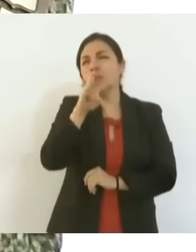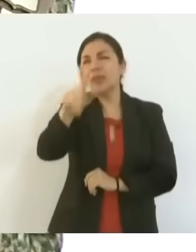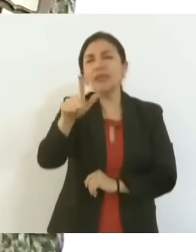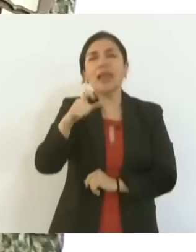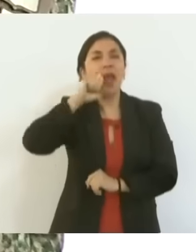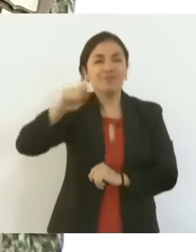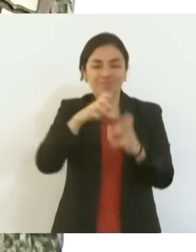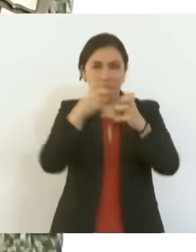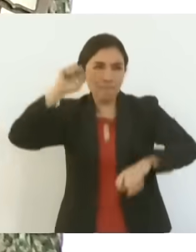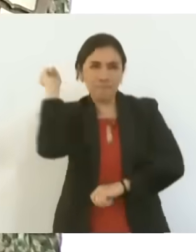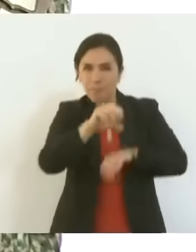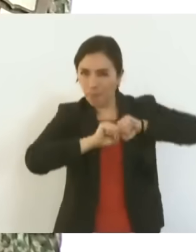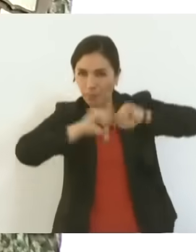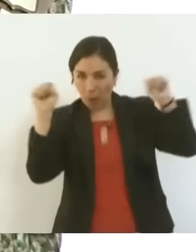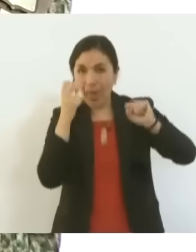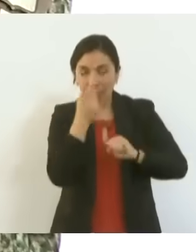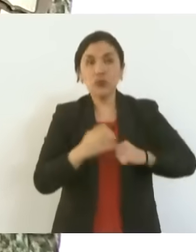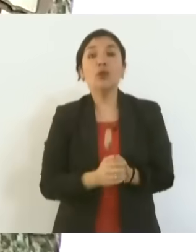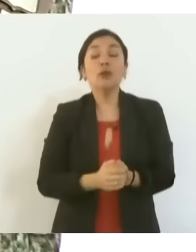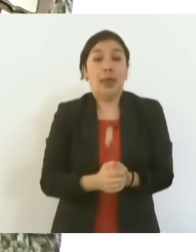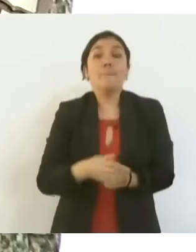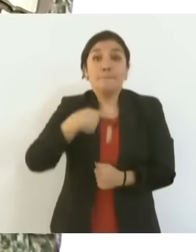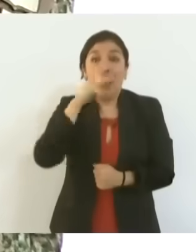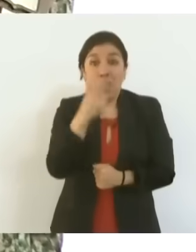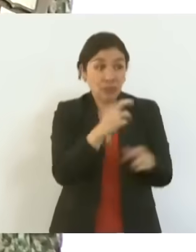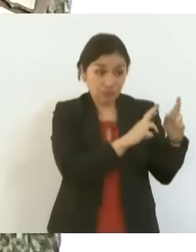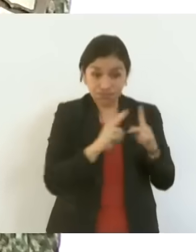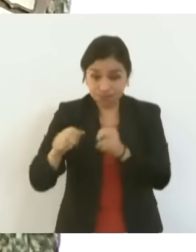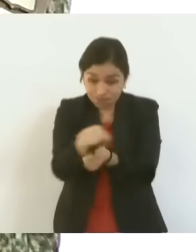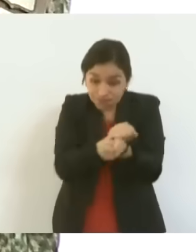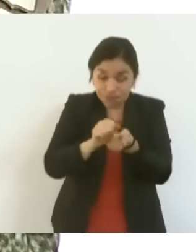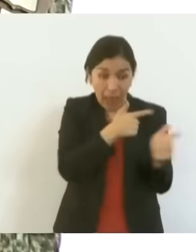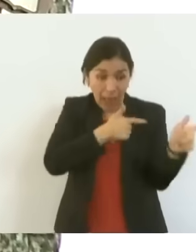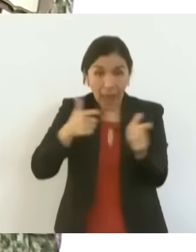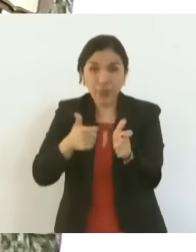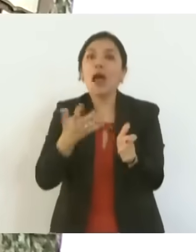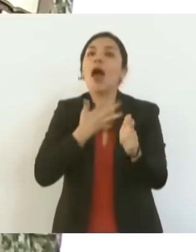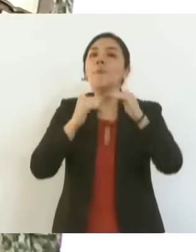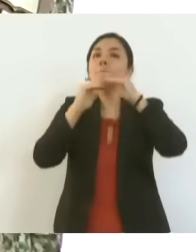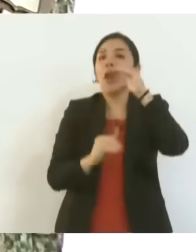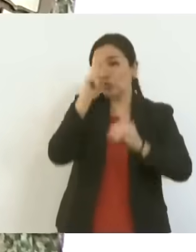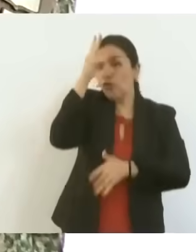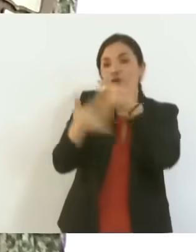tomar en cuenta que con la destrucción de estas armas hemos reducido la violencia,